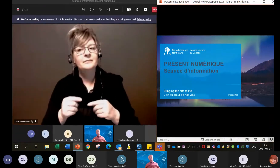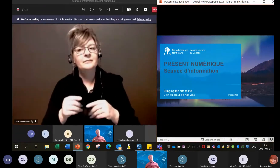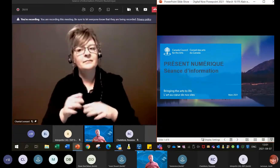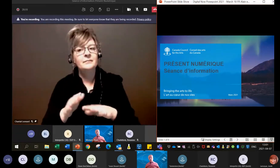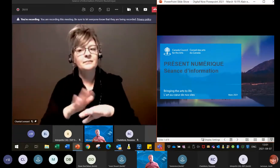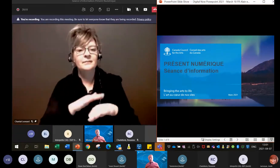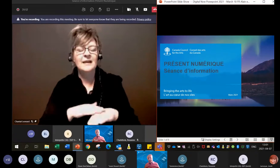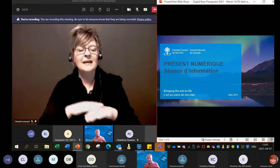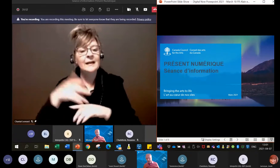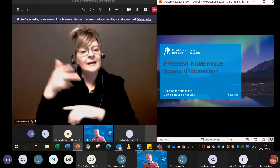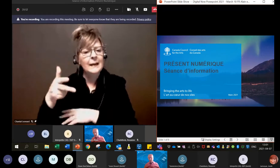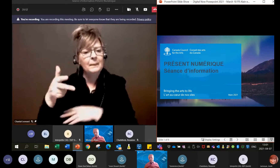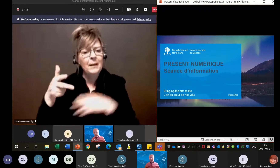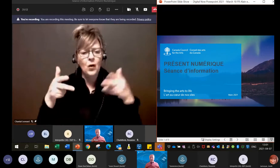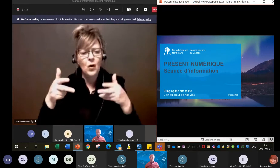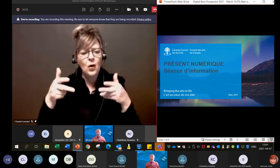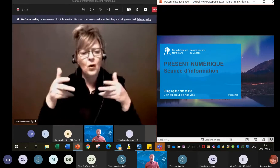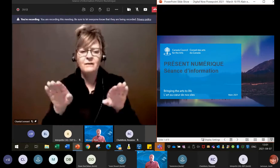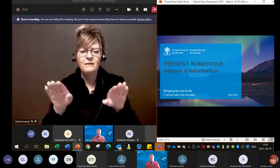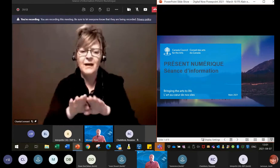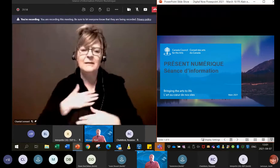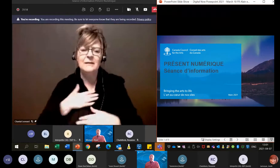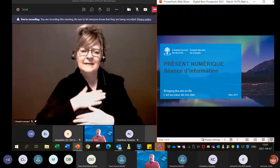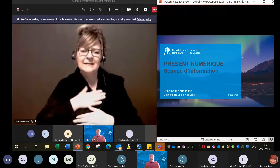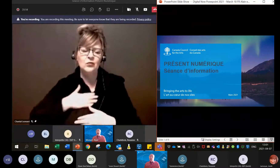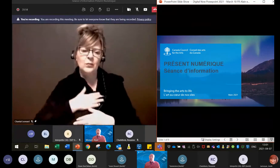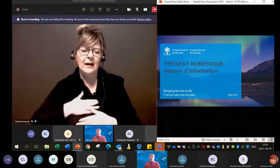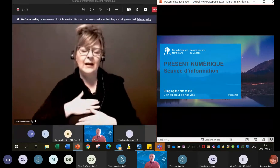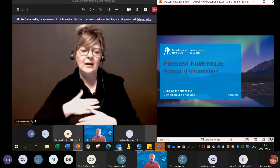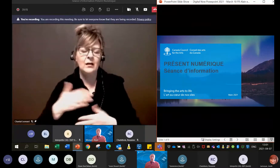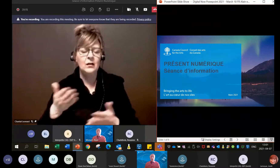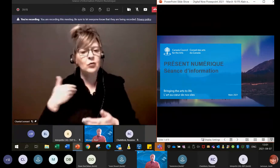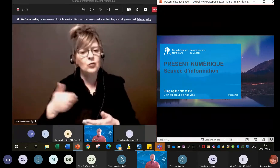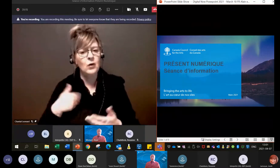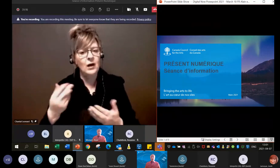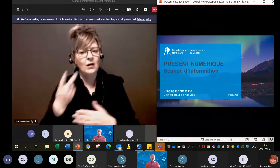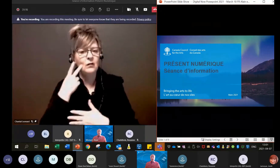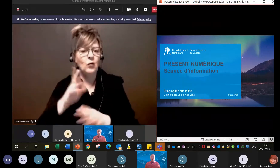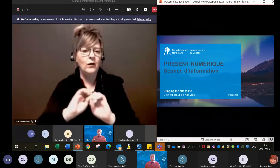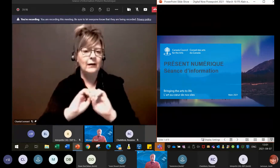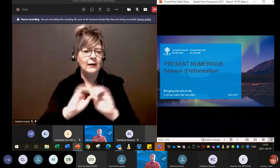caméras de sorte qu’on puisse laisser